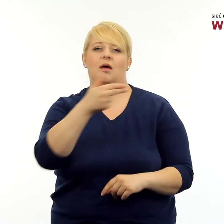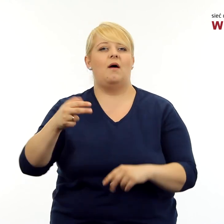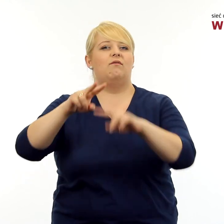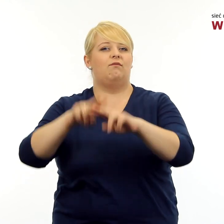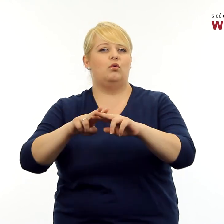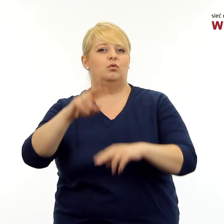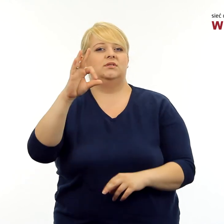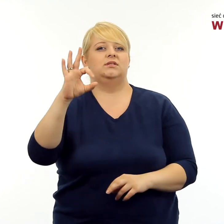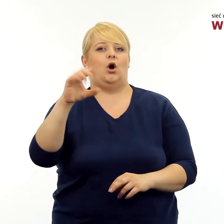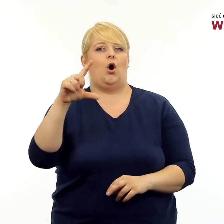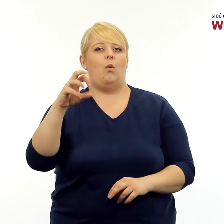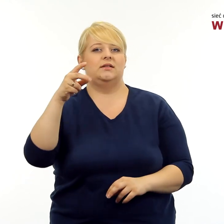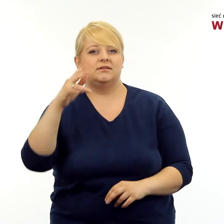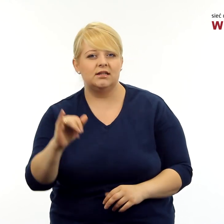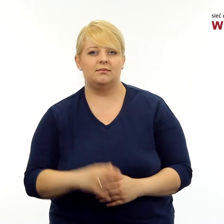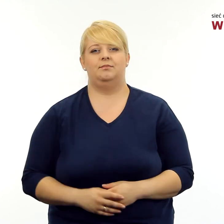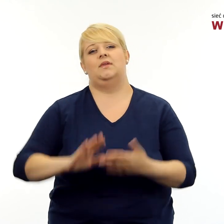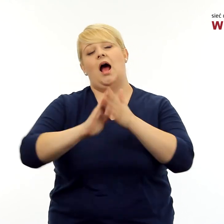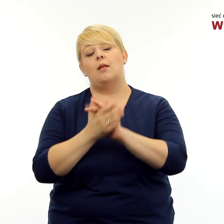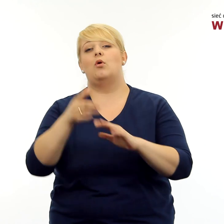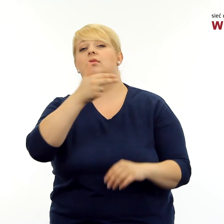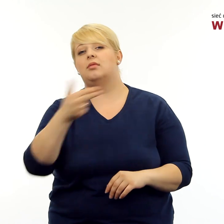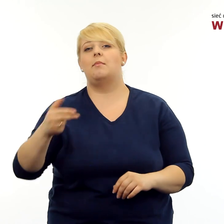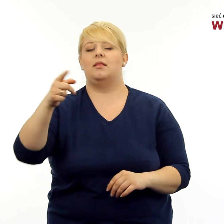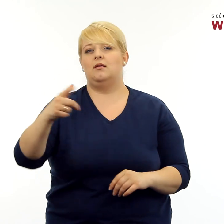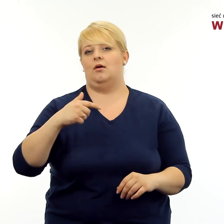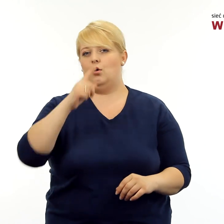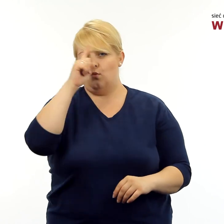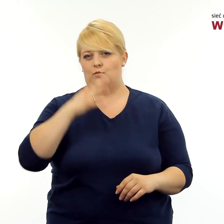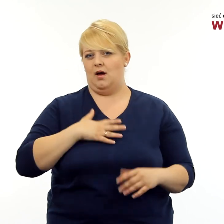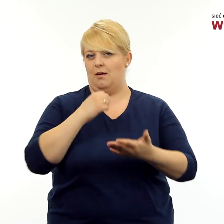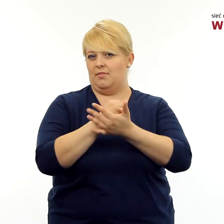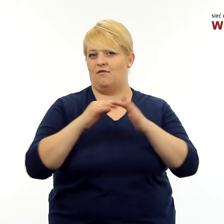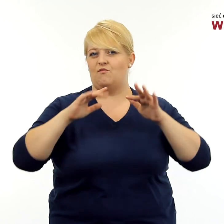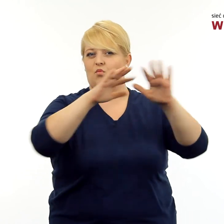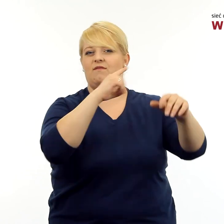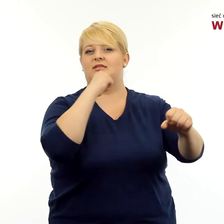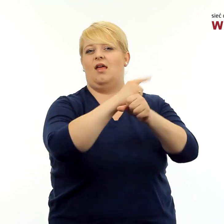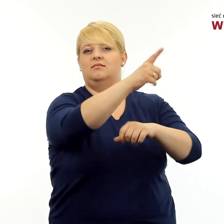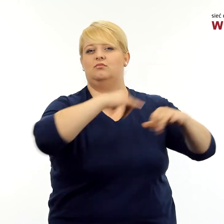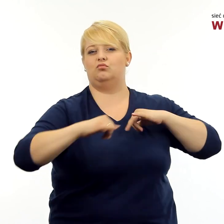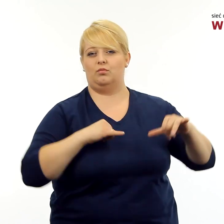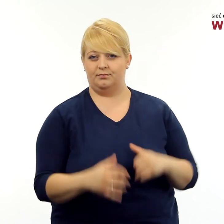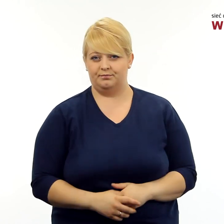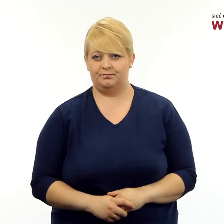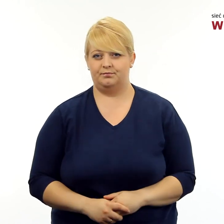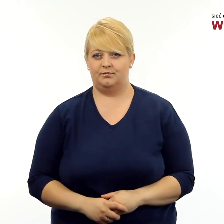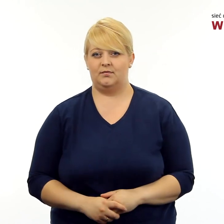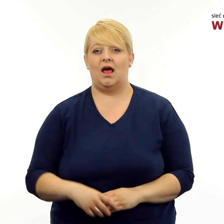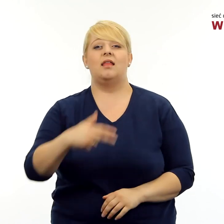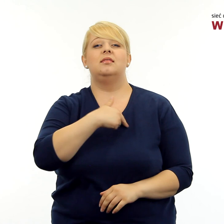funduszu sołeckiego czy wpływania na decyzje rządzących.